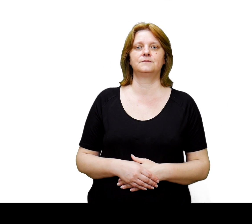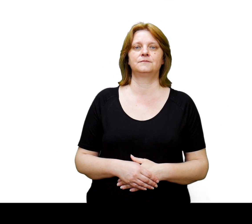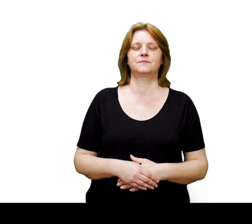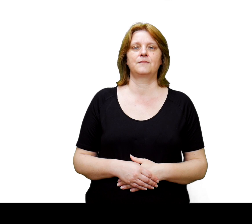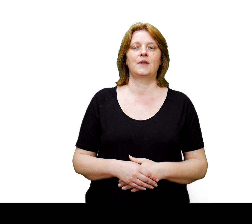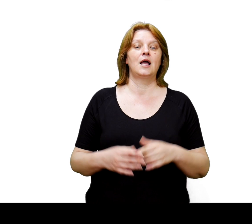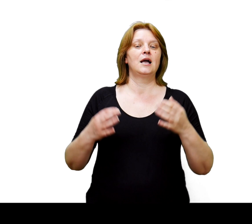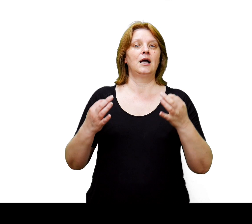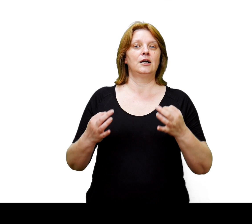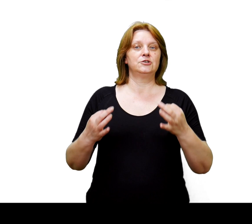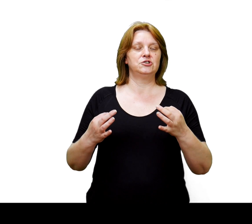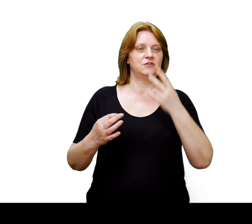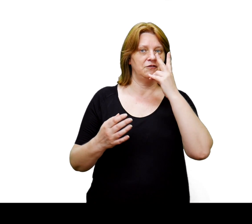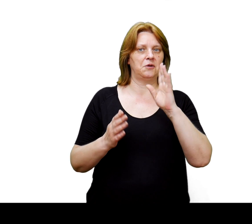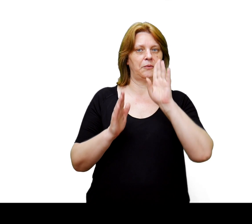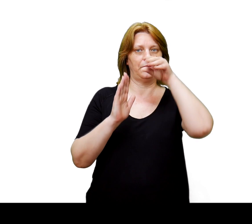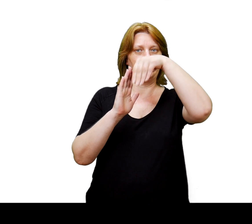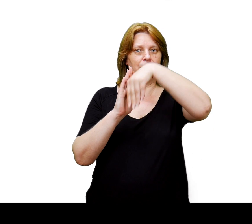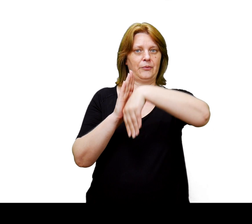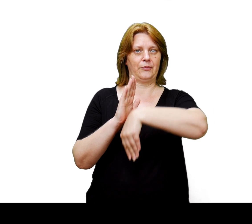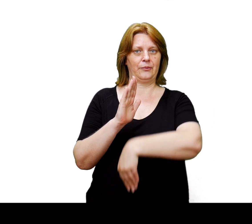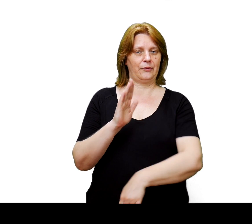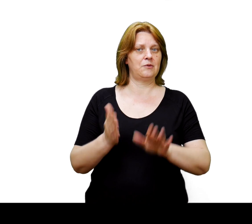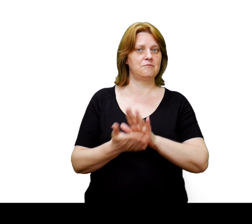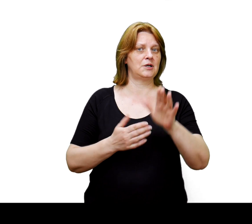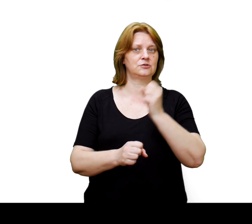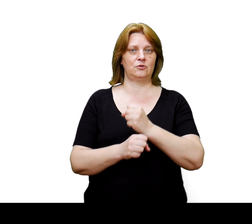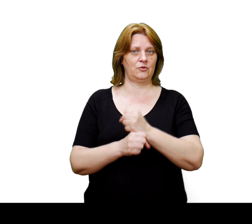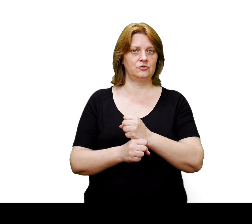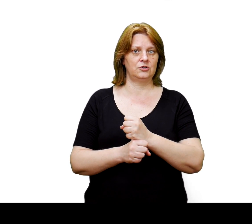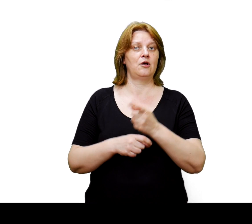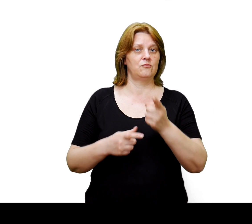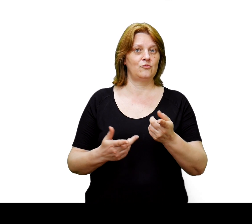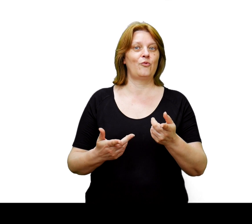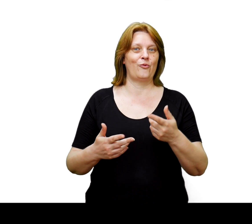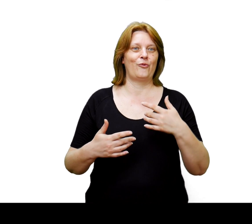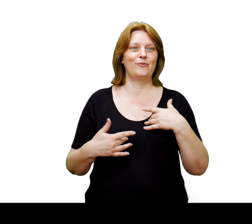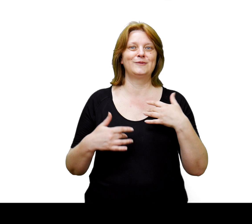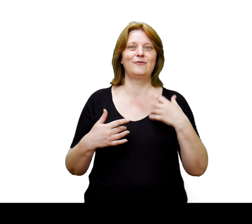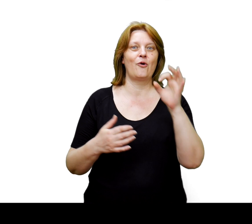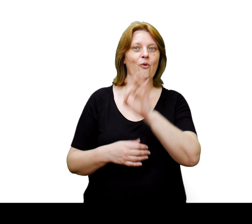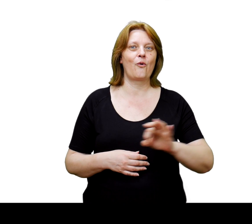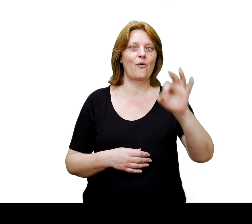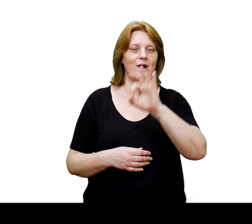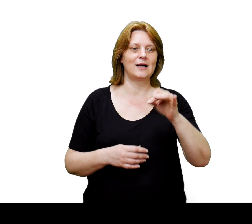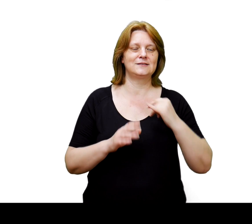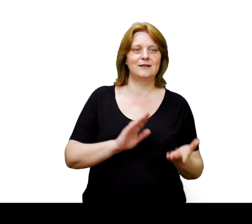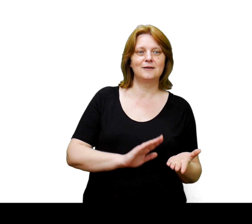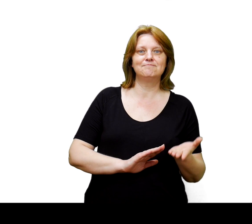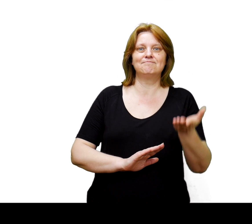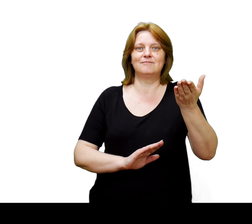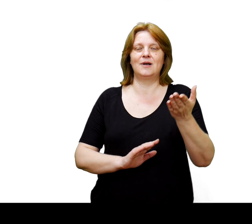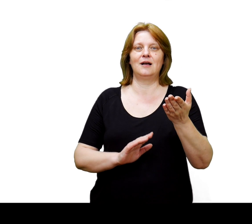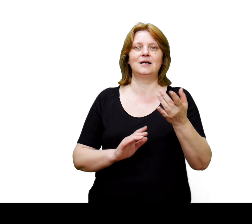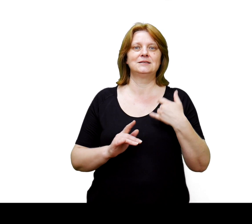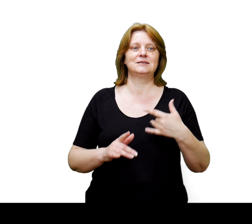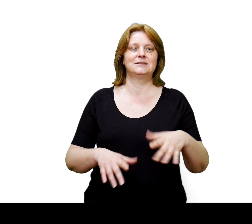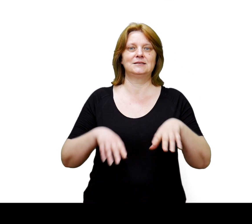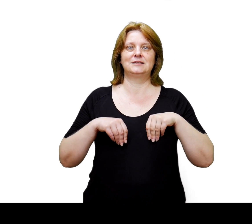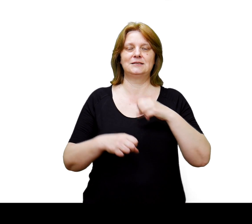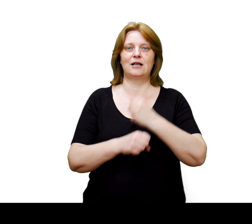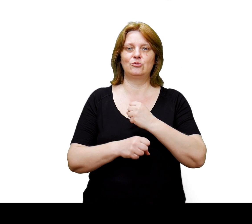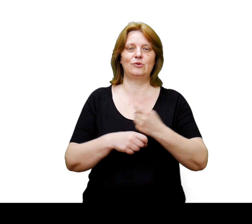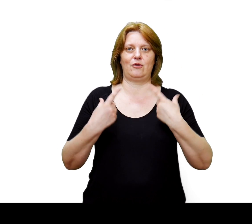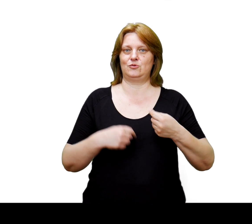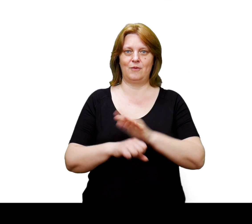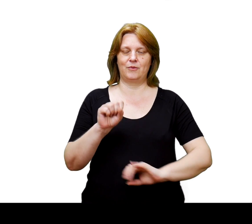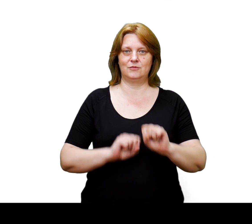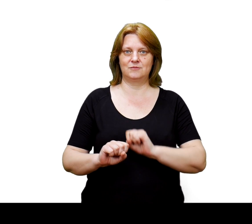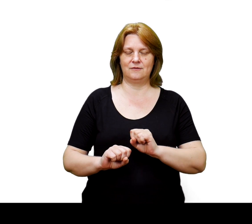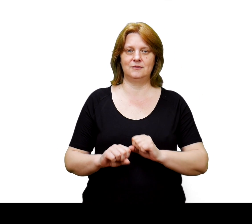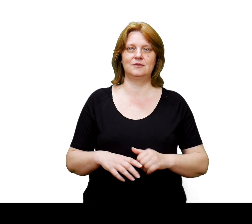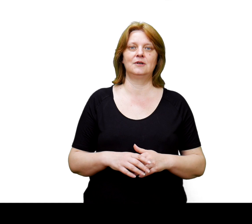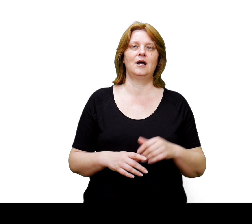Mamy dziś wyraźny spadek bezrobocia w Polsce, jest to więc szansa także na zwiększenie poziomu zatrudnienia wśród osób niepełnosprawnych.